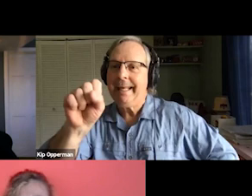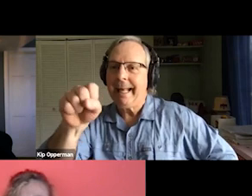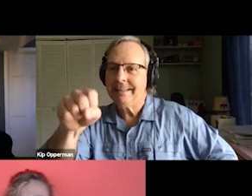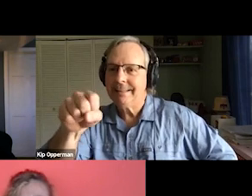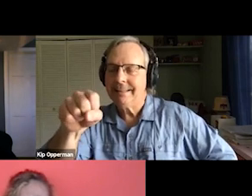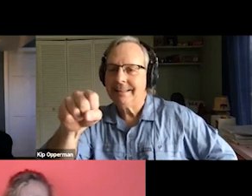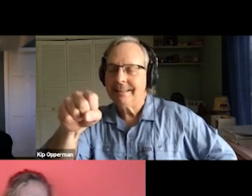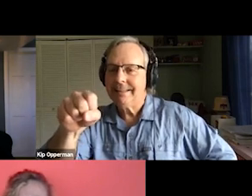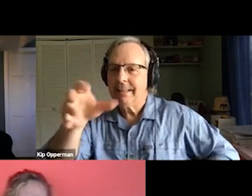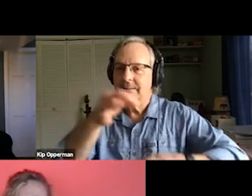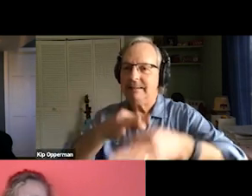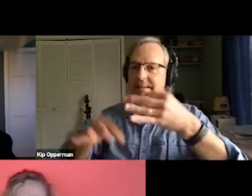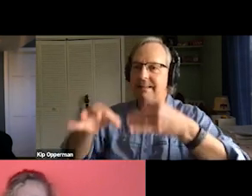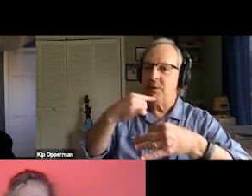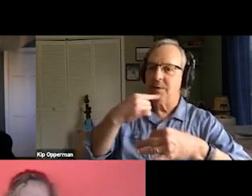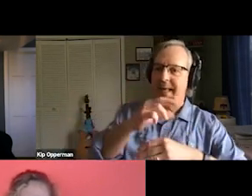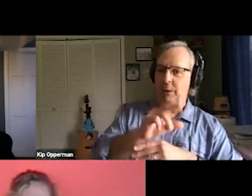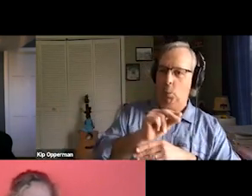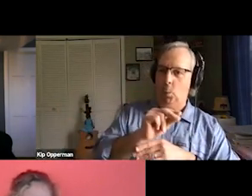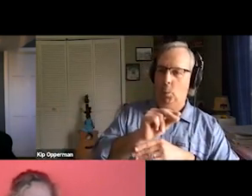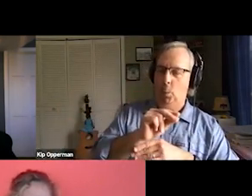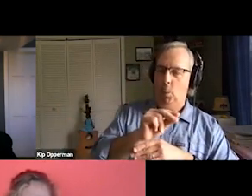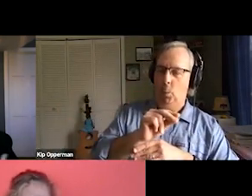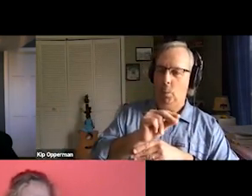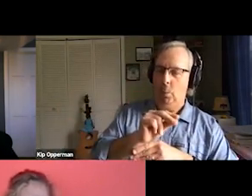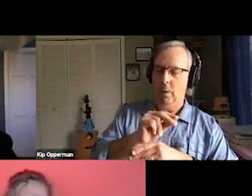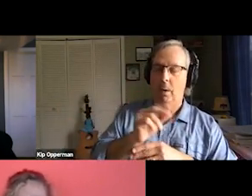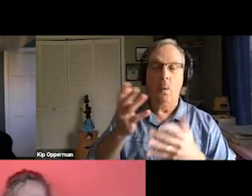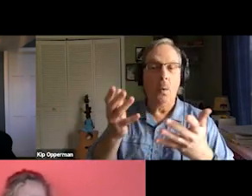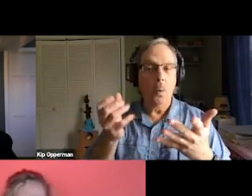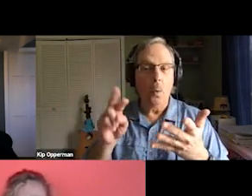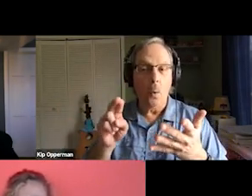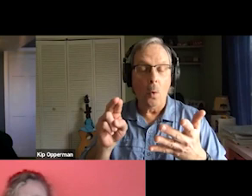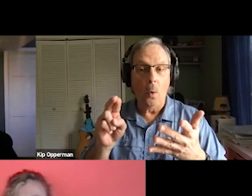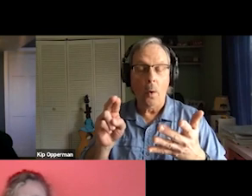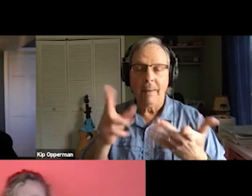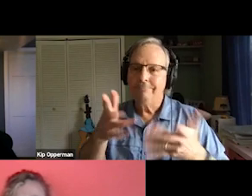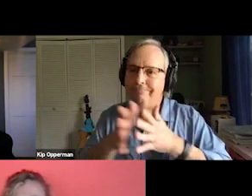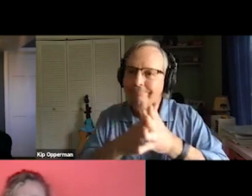o cuándo tienen que decir que no, o ser capaces de ser proactivos y tener reuniones